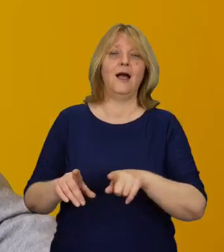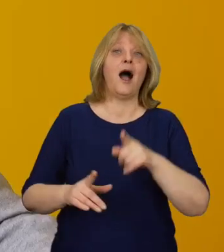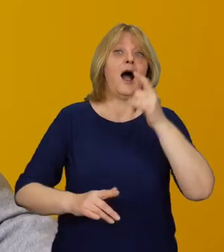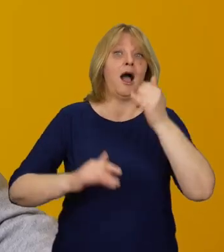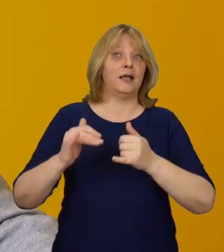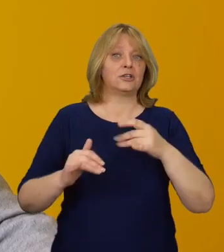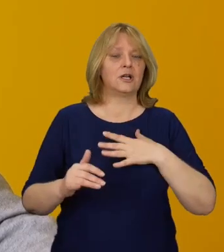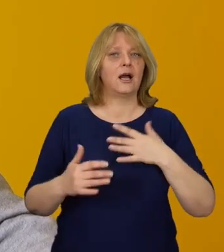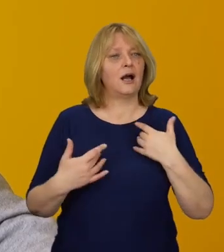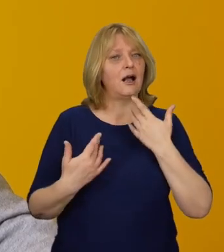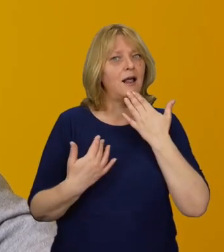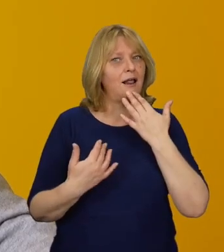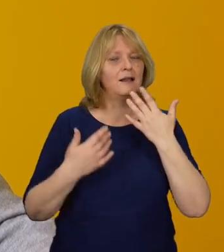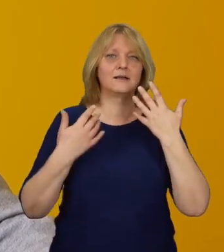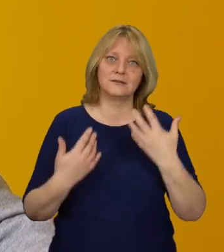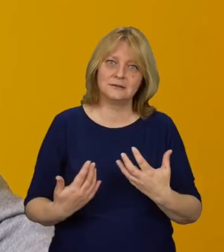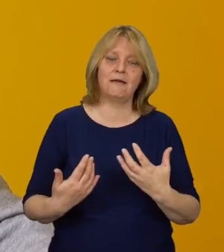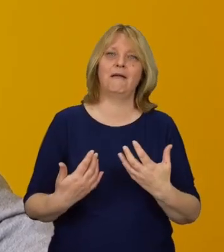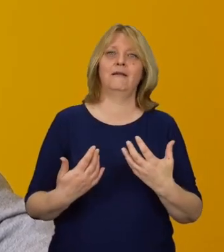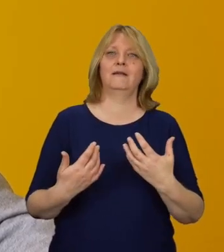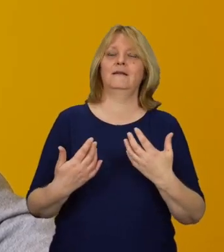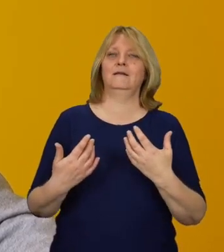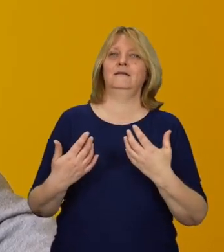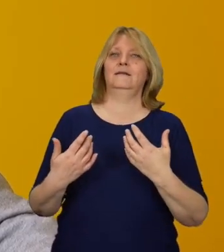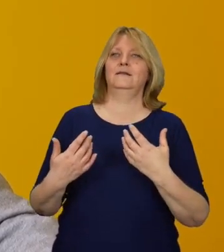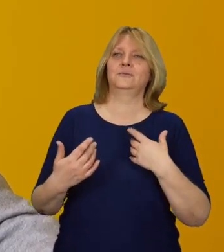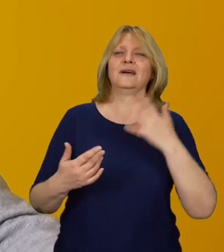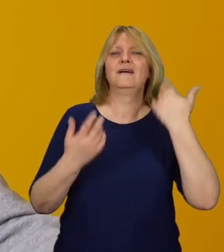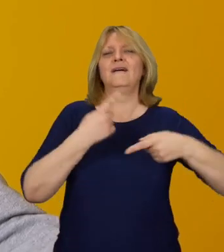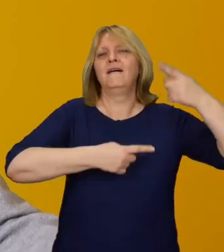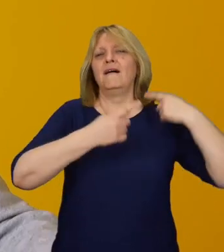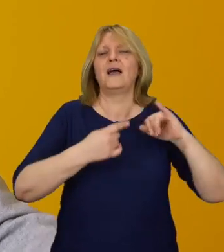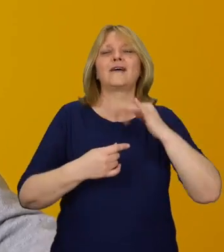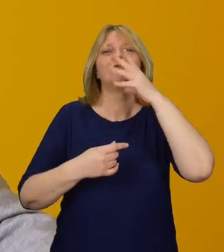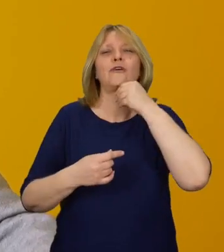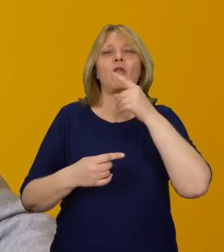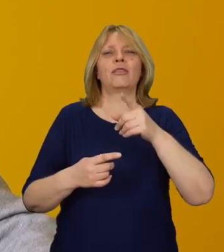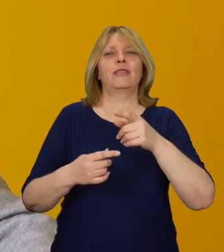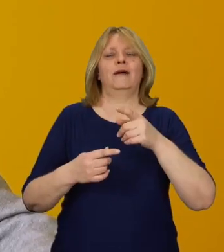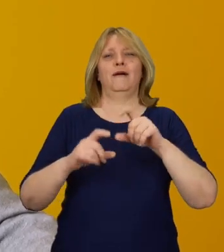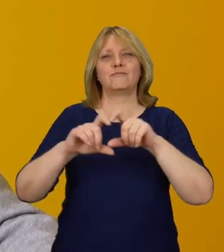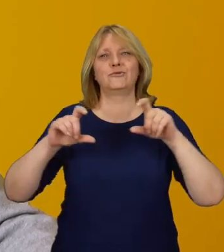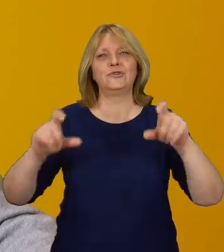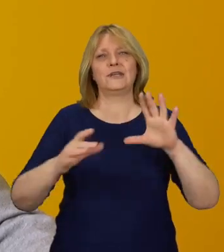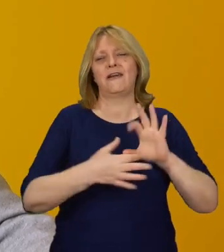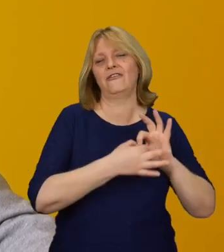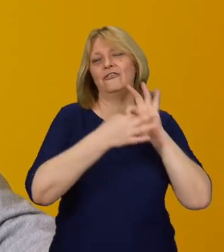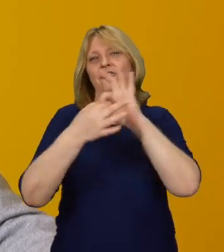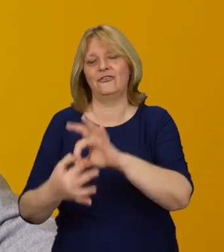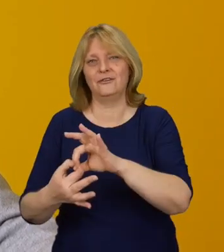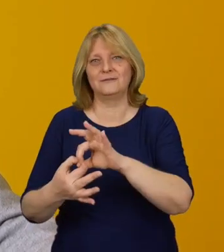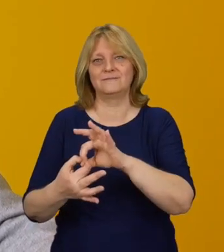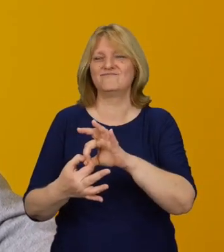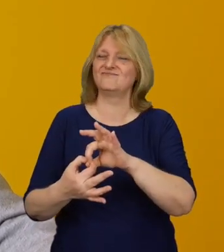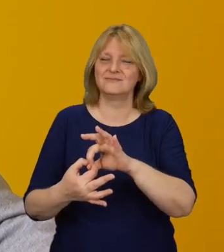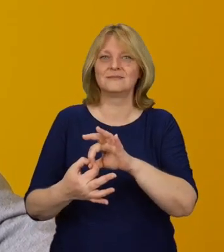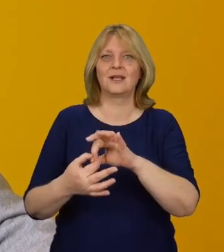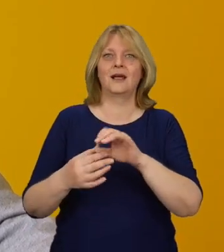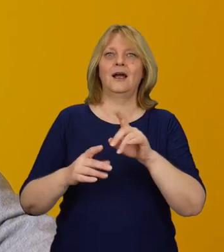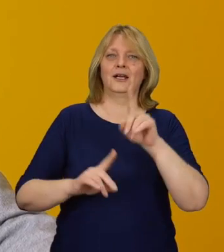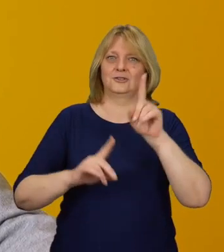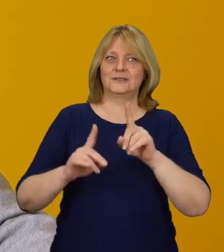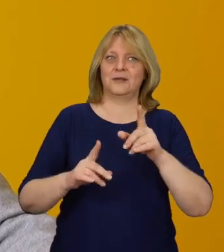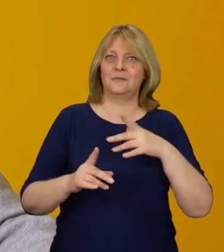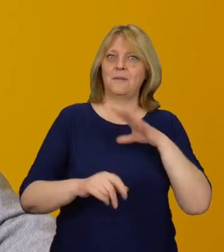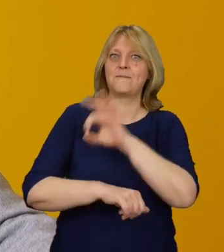Jeżeli jednak przywiązujemy dużą wagę do tradycyjnego postrzegania funkcji i budynków, które je pełnią, może być to wyzwanie.